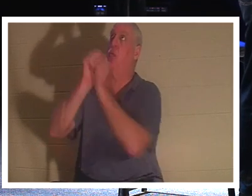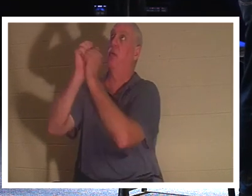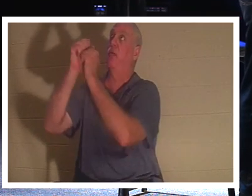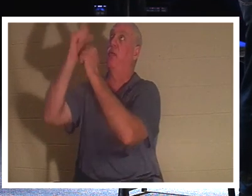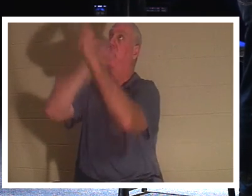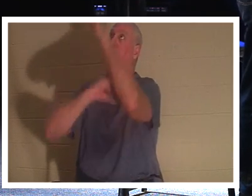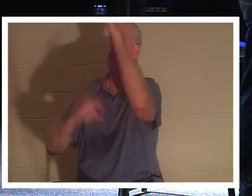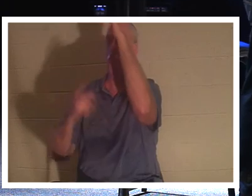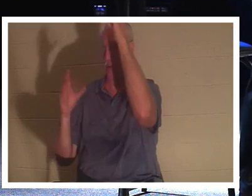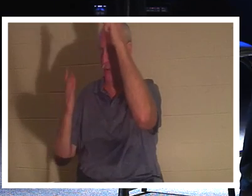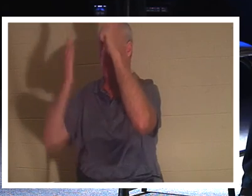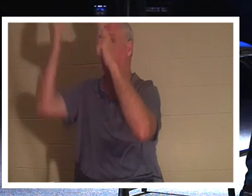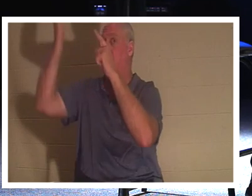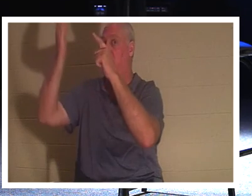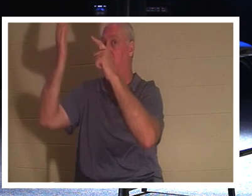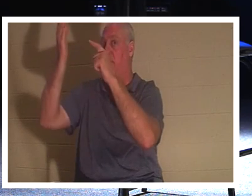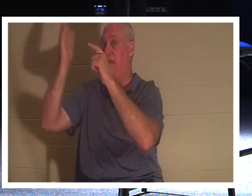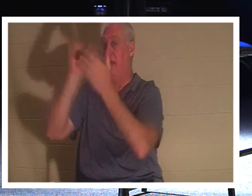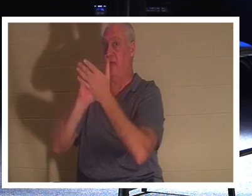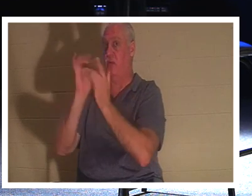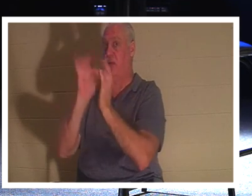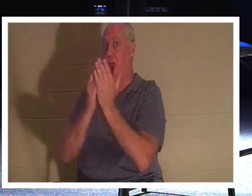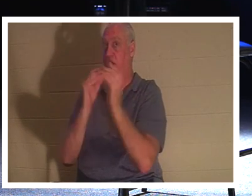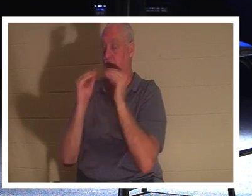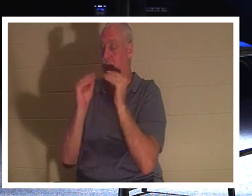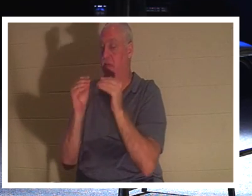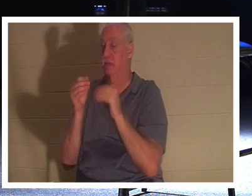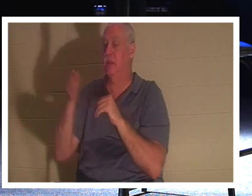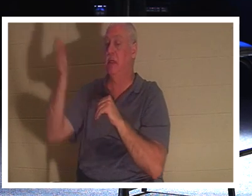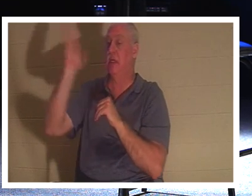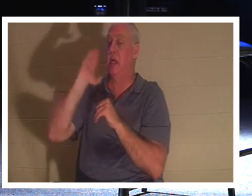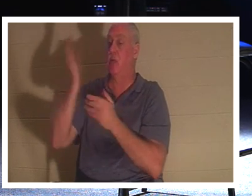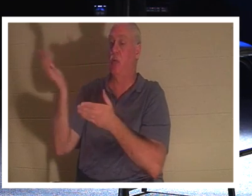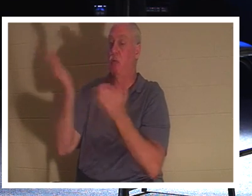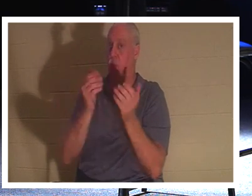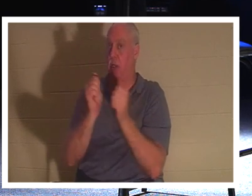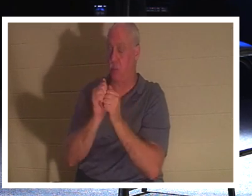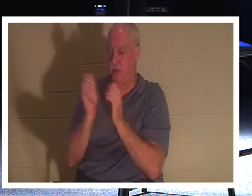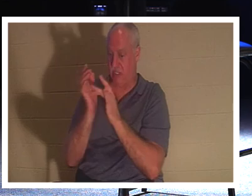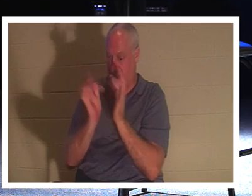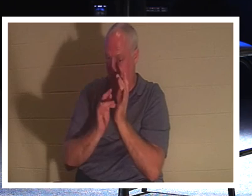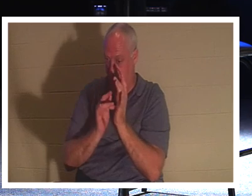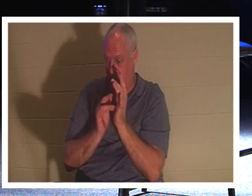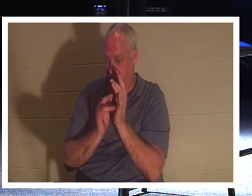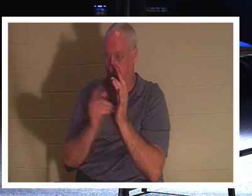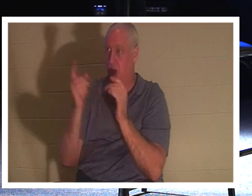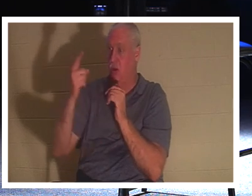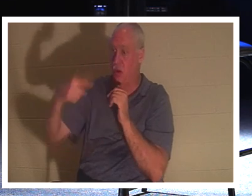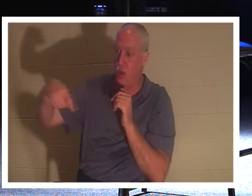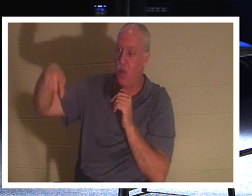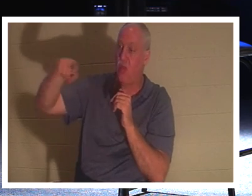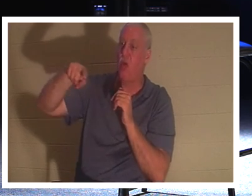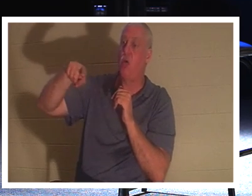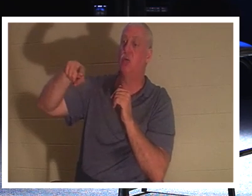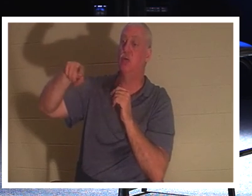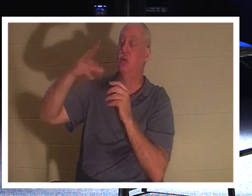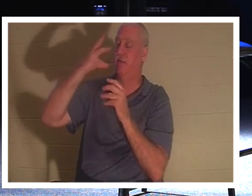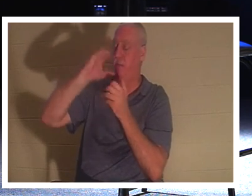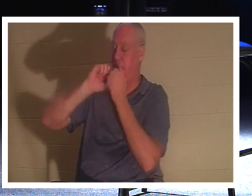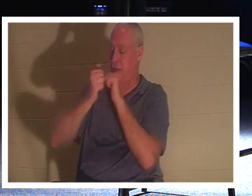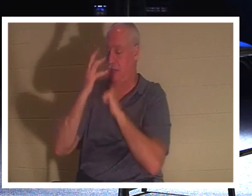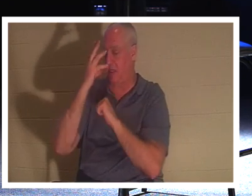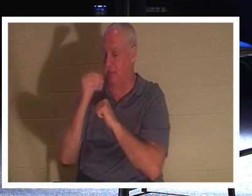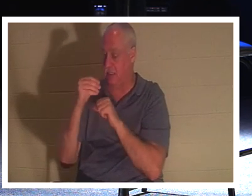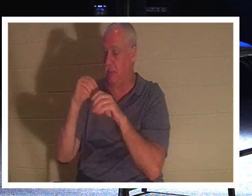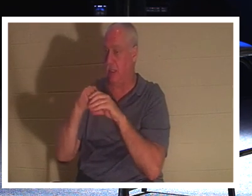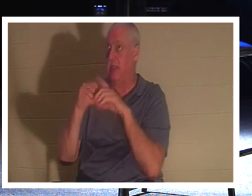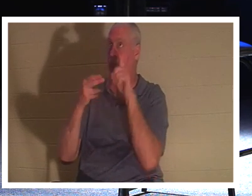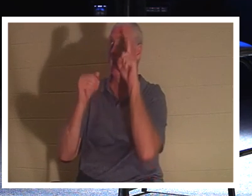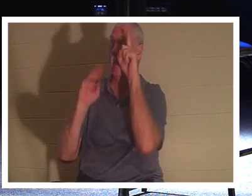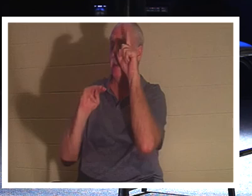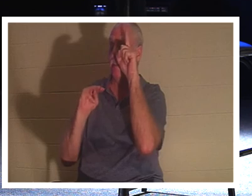성경이 가르치는 것입니다. 하나님은 예수님 안에서 잠든 사람들을 예수님과 함께 데려오실 것입니다.